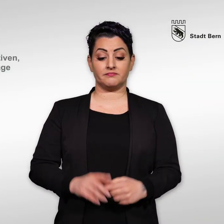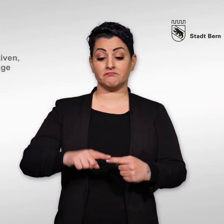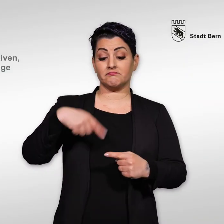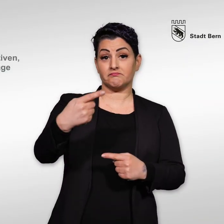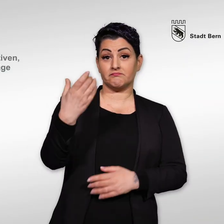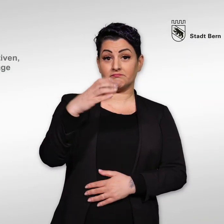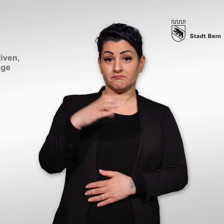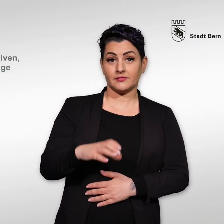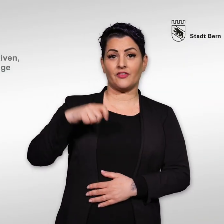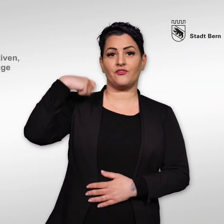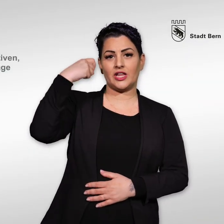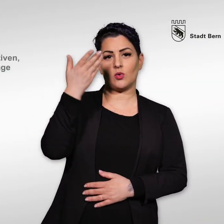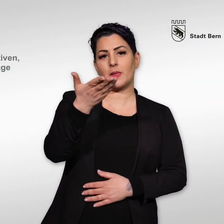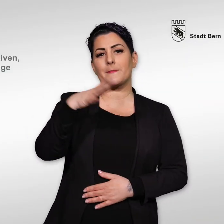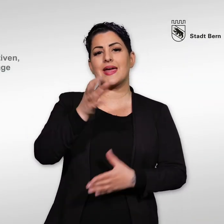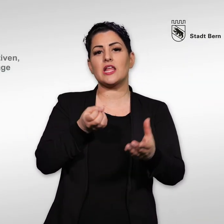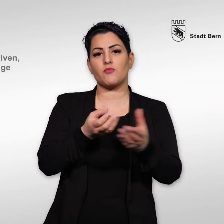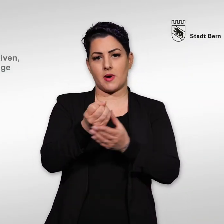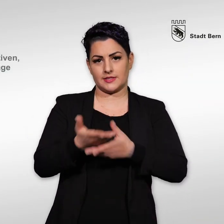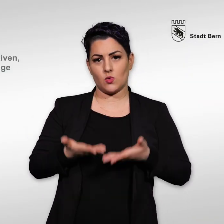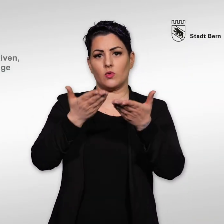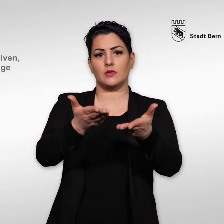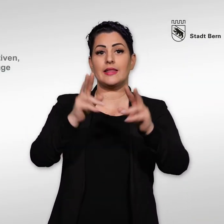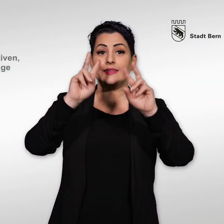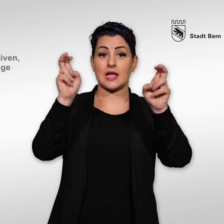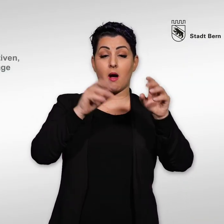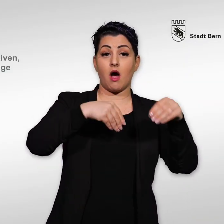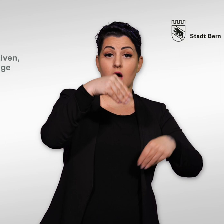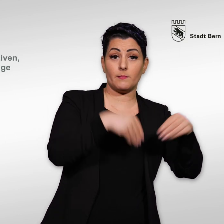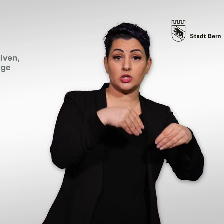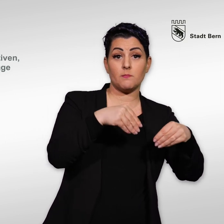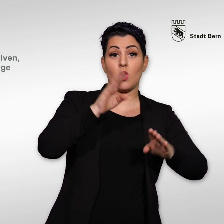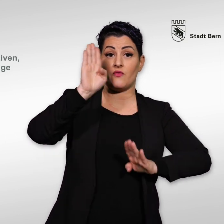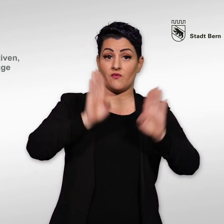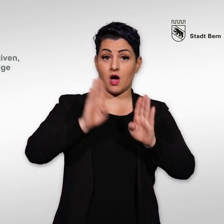In den nachfolgenden Videos erhalten Sie mehr Informationen zum Thema Abstimmungen,